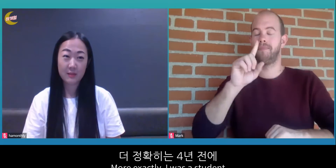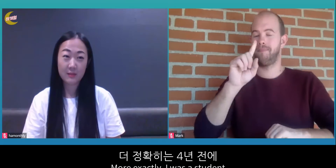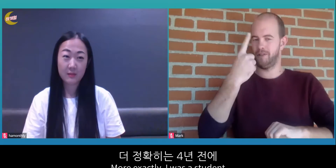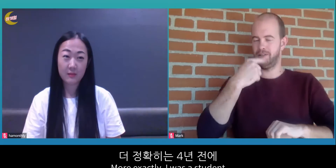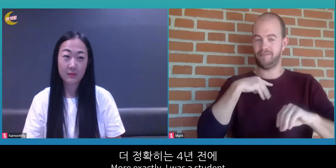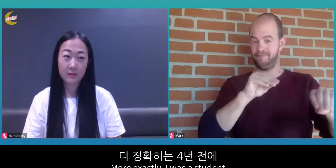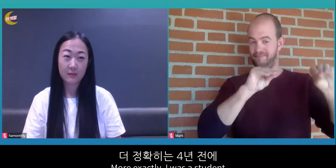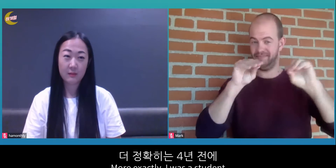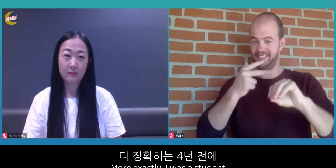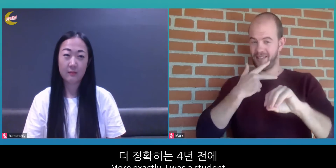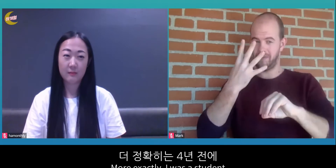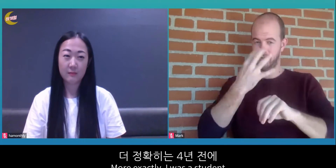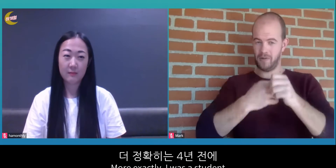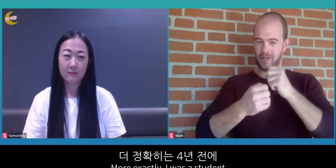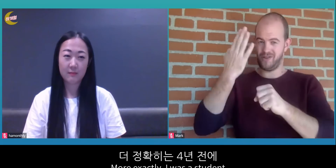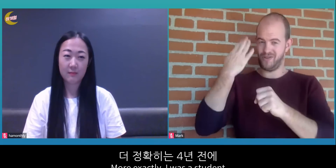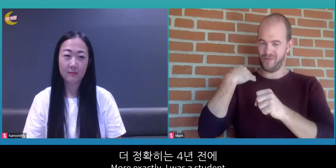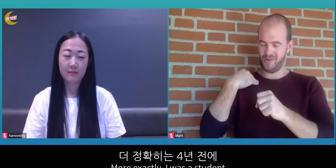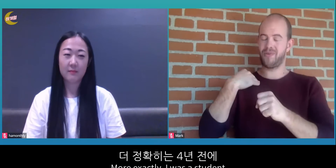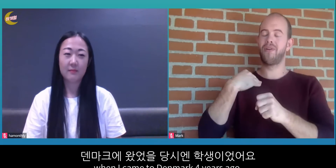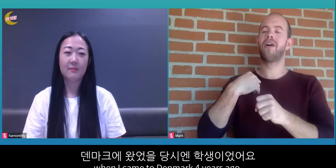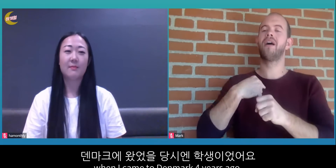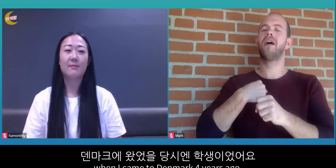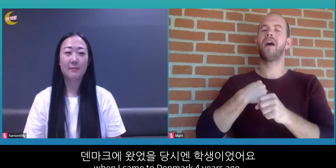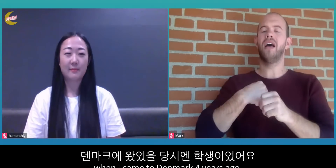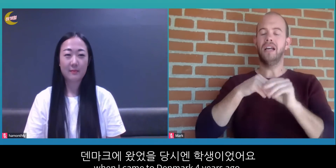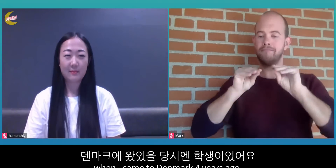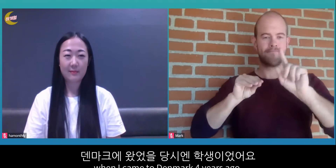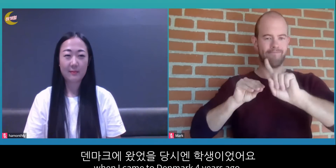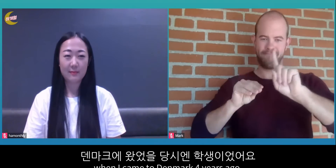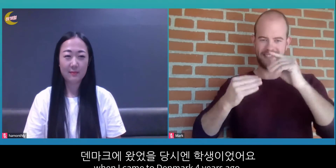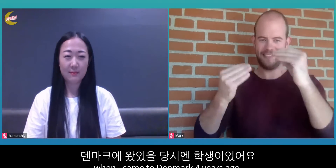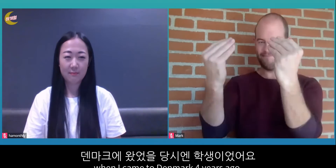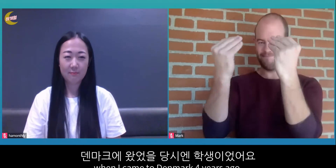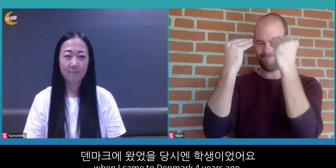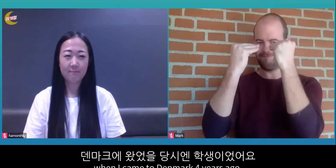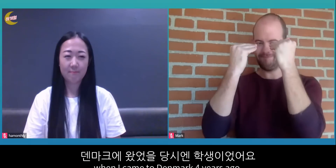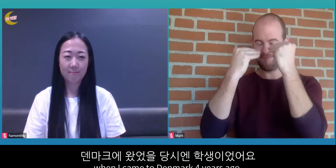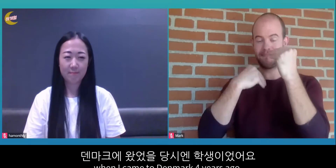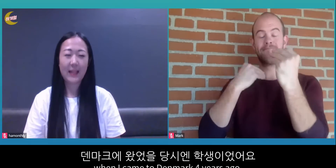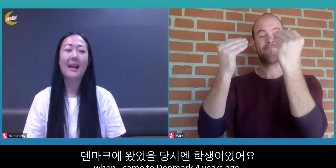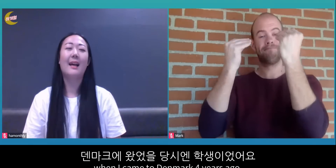もっと正確に言えば、私は4年前にデンマークに来たとき学生でした。